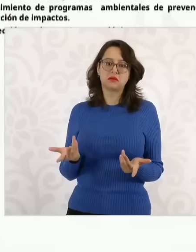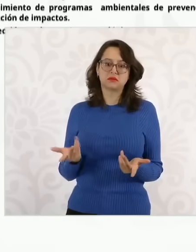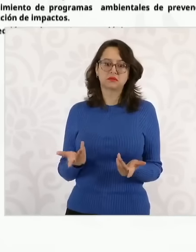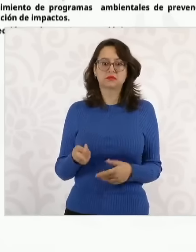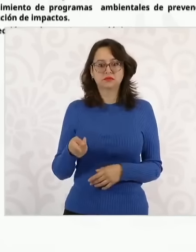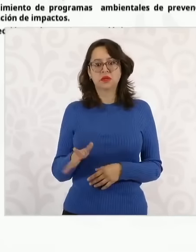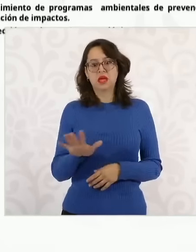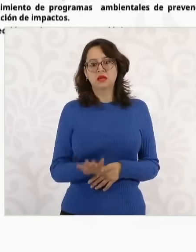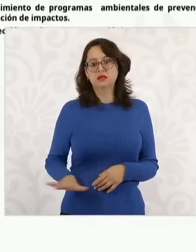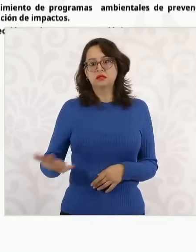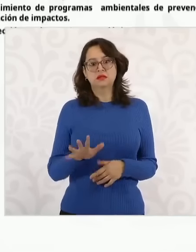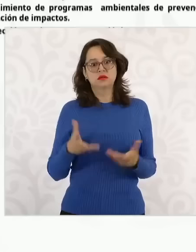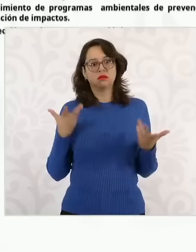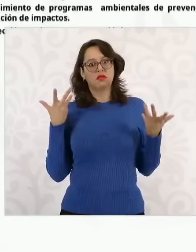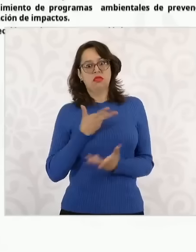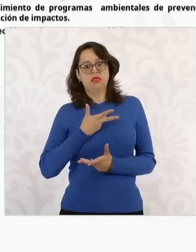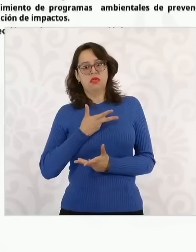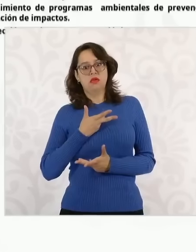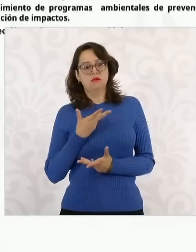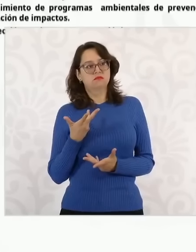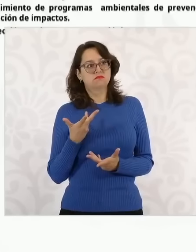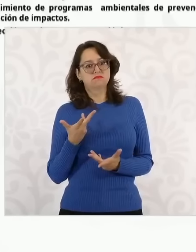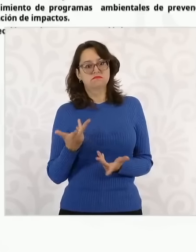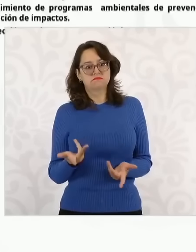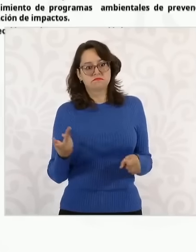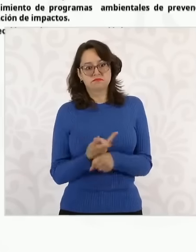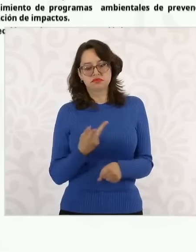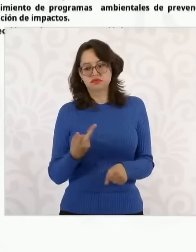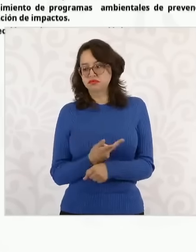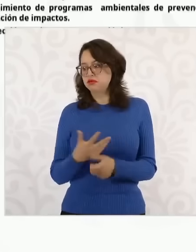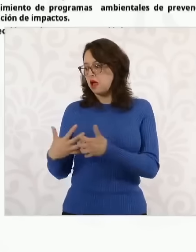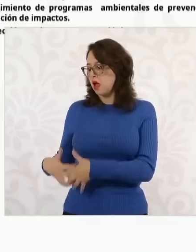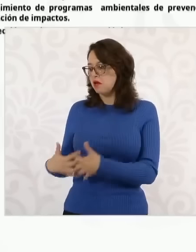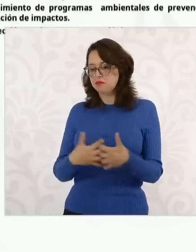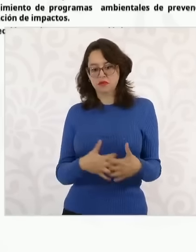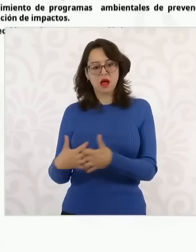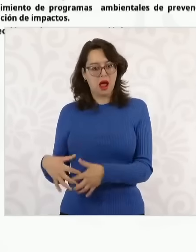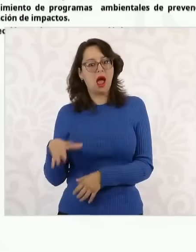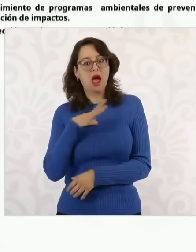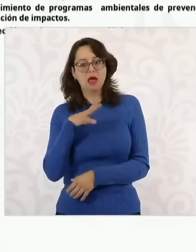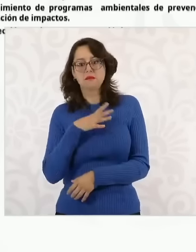de Mérida se quedó con industria pesada pegada a la vía, pero no se estaba operando. Hoy se van a